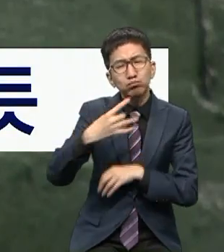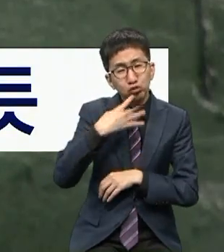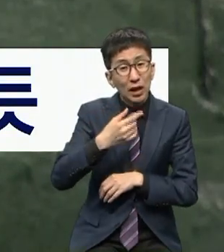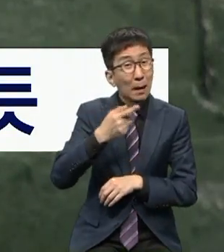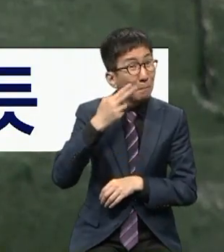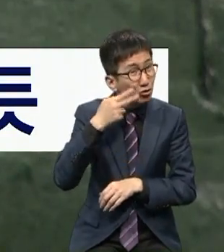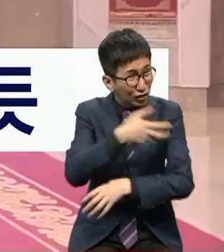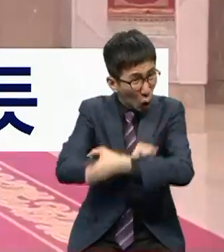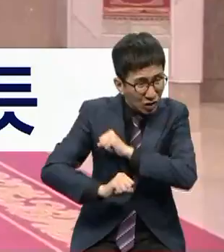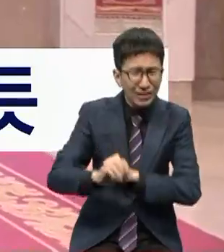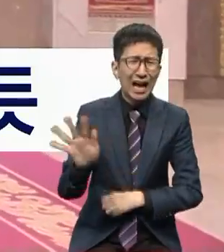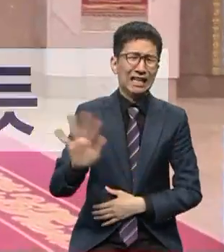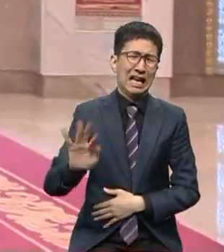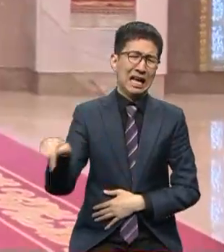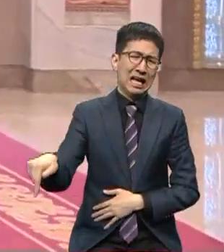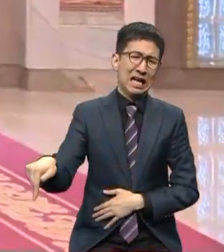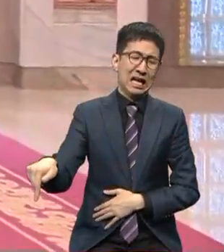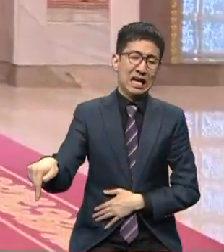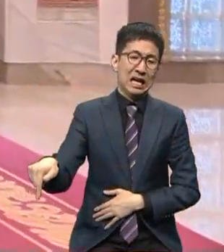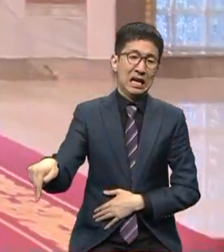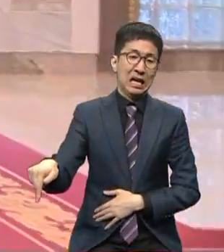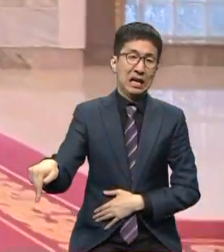것으로 보입니다. 종전 선언의 또 다른 당사자 북한도